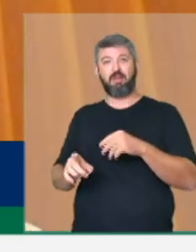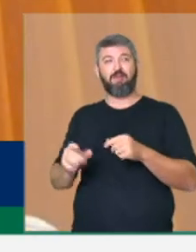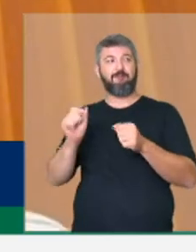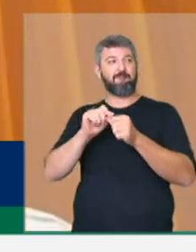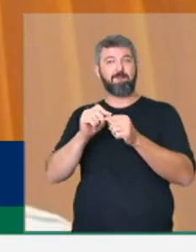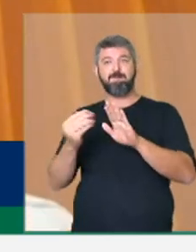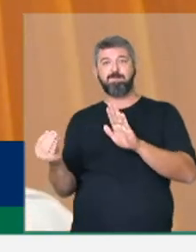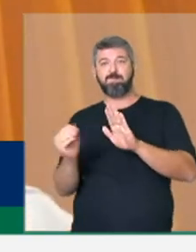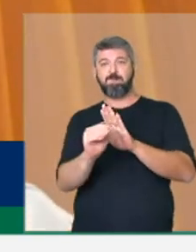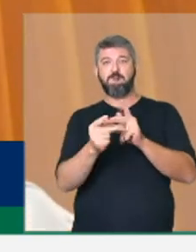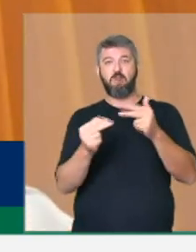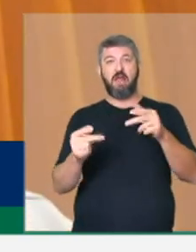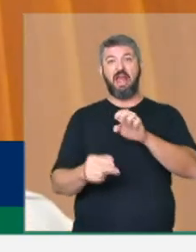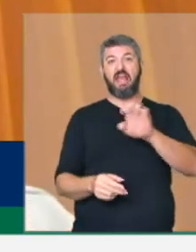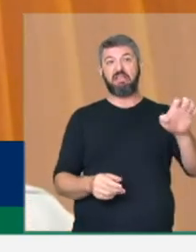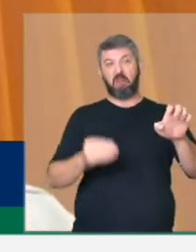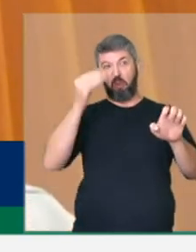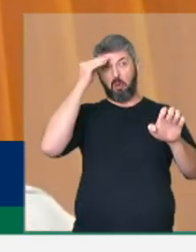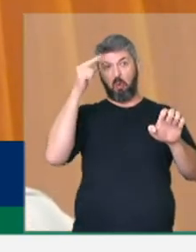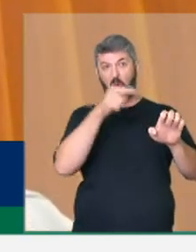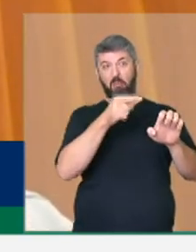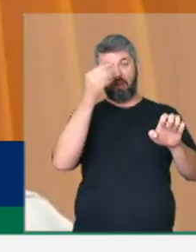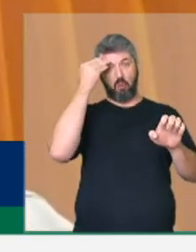NESSES CASOS. NÃO, NÓS PODEMOS TER E SEMPRE TEREMOS DIFERENÇAS DE VISÃO ENTRE